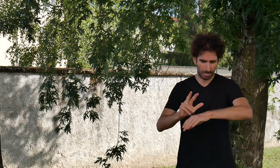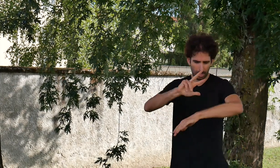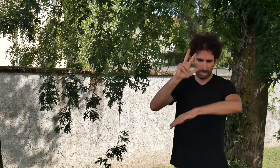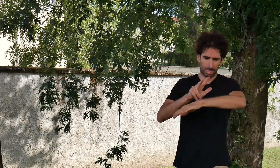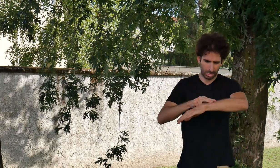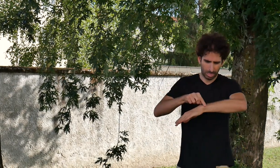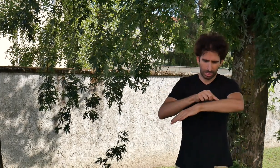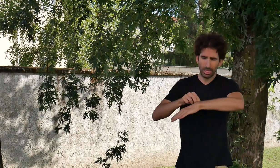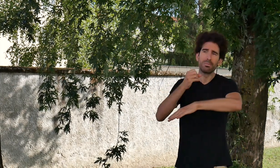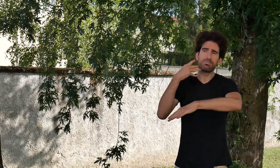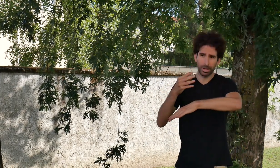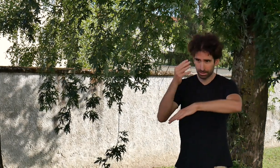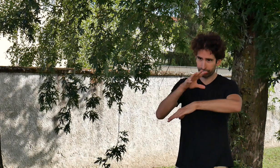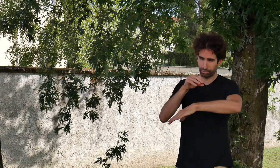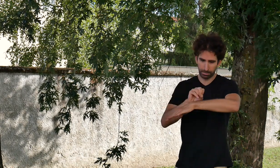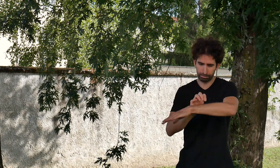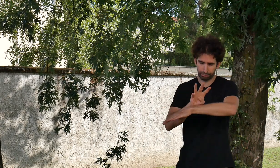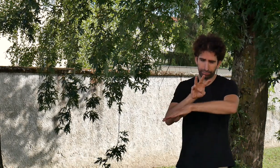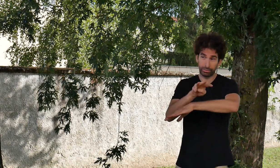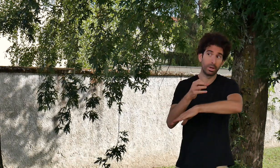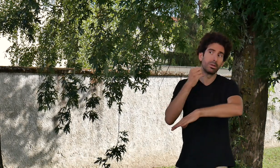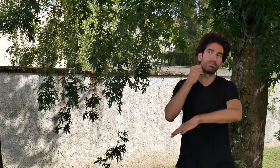Sur ces zones blanches, les poils qui poussent sont blancs.